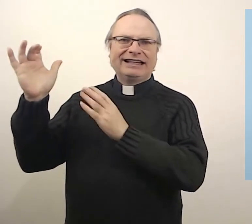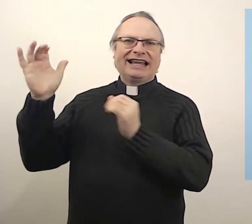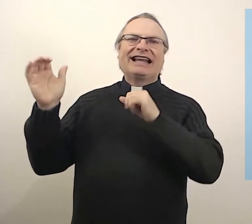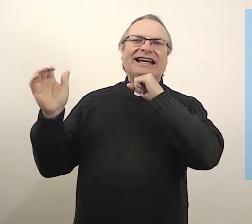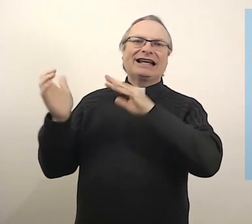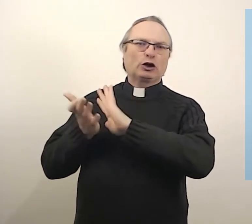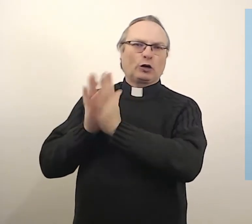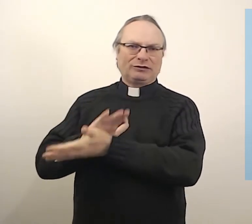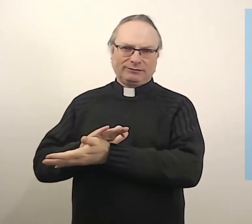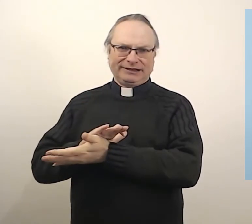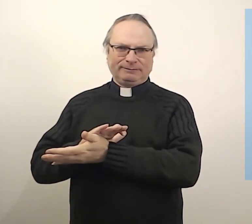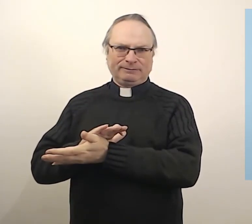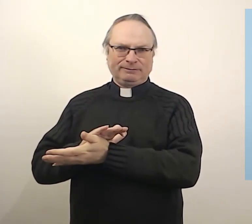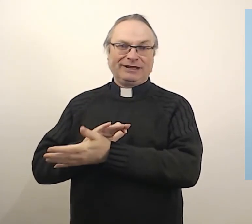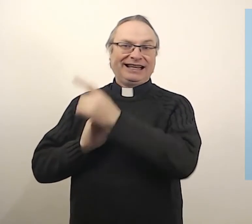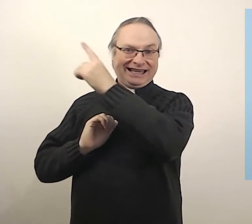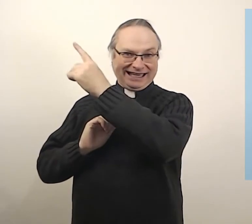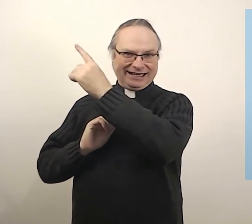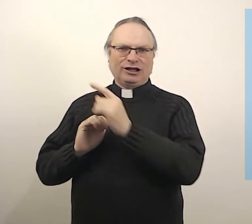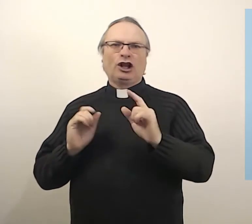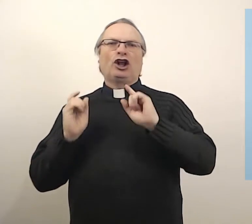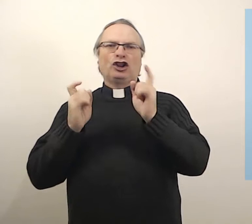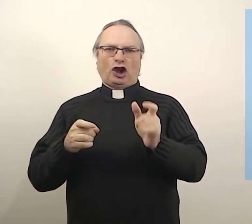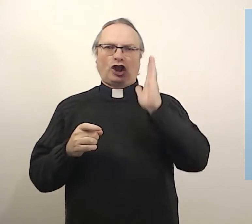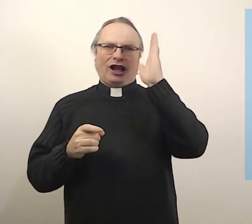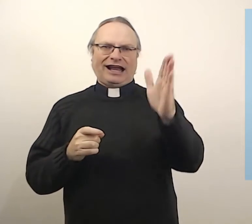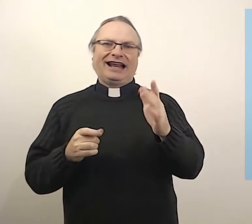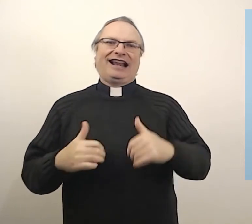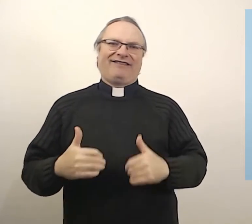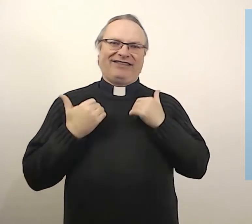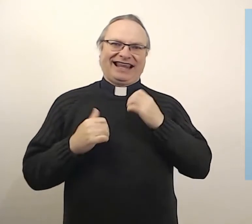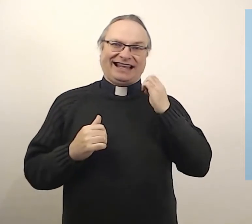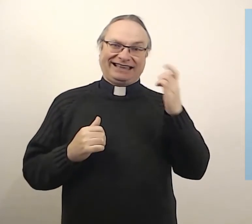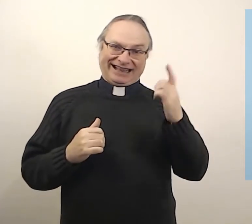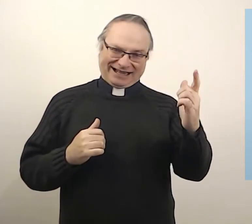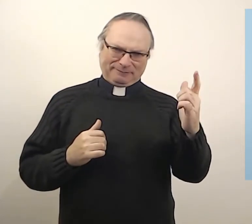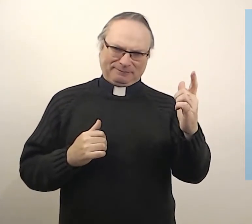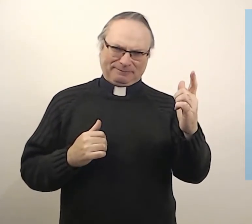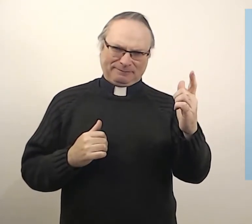et l'incorruptibilité, il donnera la vie éternelle;